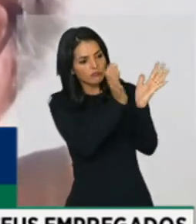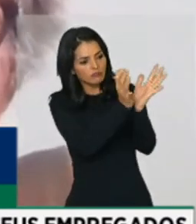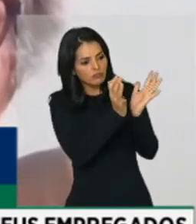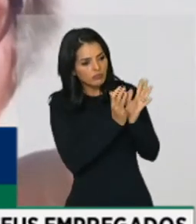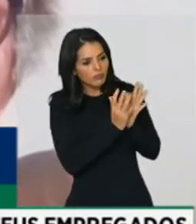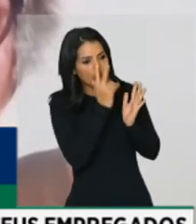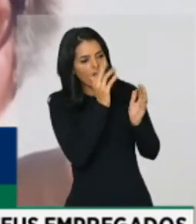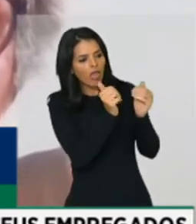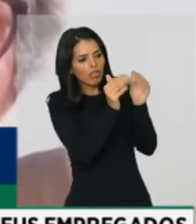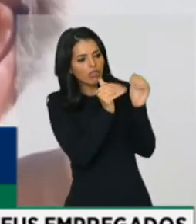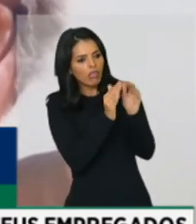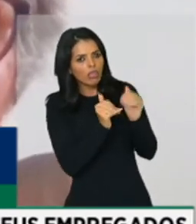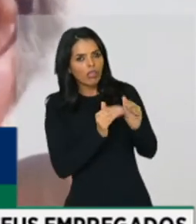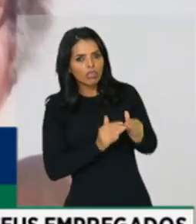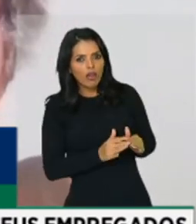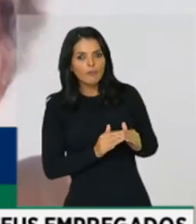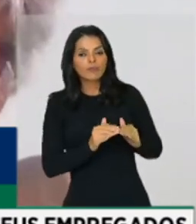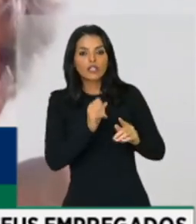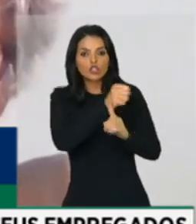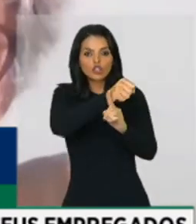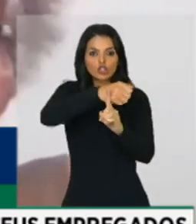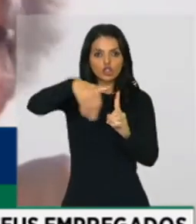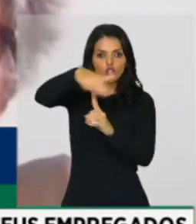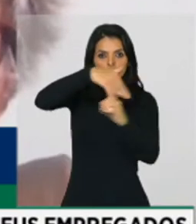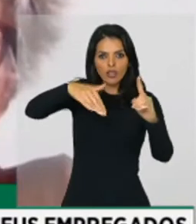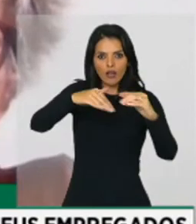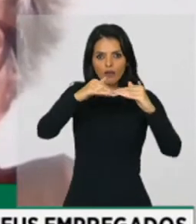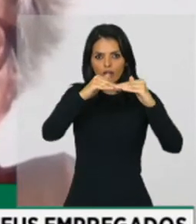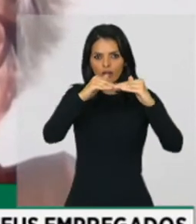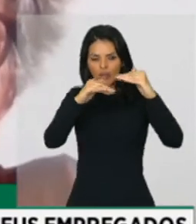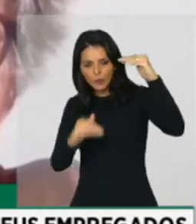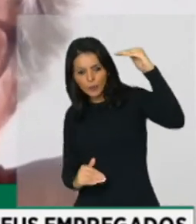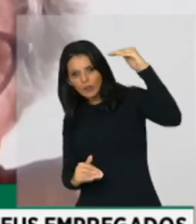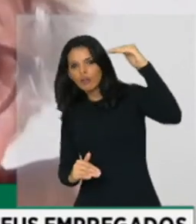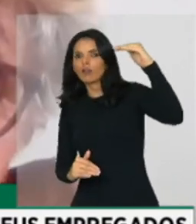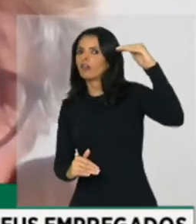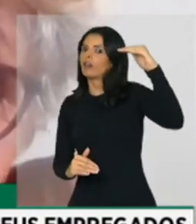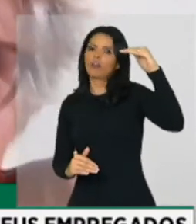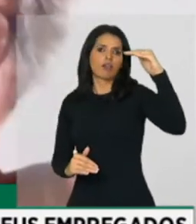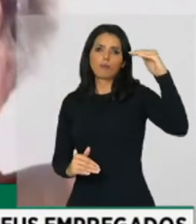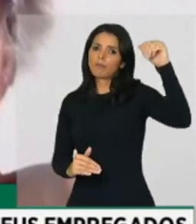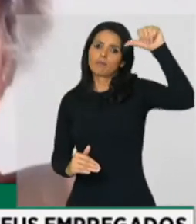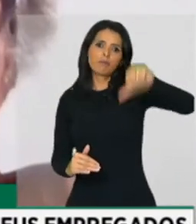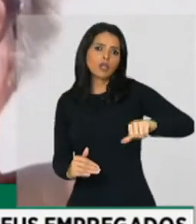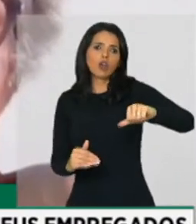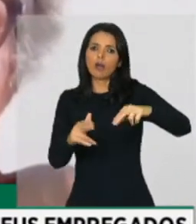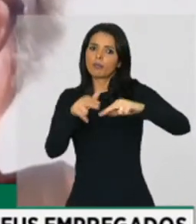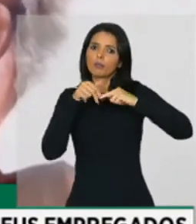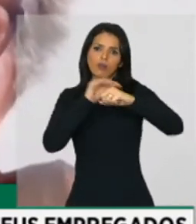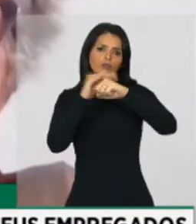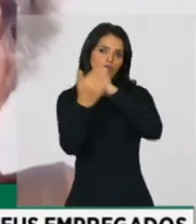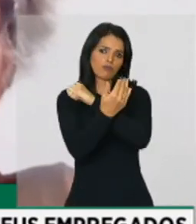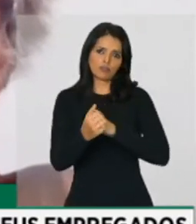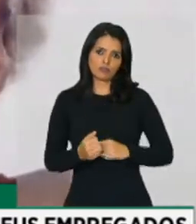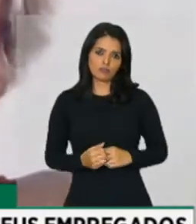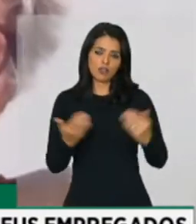DILACERADA. NÓS SABEMOS QUE A DESIGUALDADE SOCIAL LEA UM COMORBIDADE NA COVID-19. E AQUI ESTÁ SE TECENDO UM APROFUNDAMENTO DA DESIGUALDADE SOCIAL. AO ESTABELECER QUE